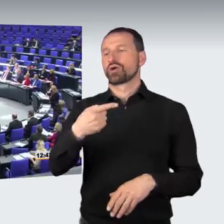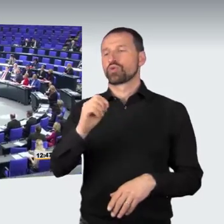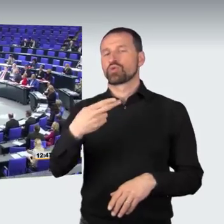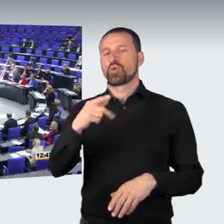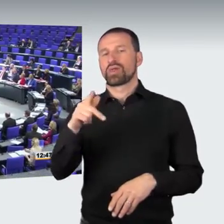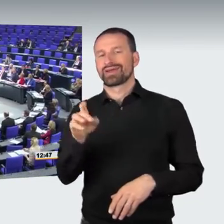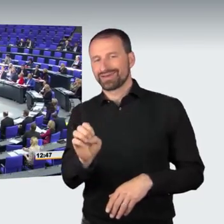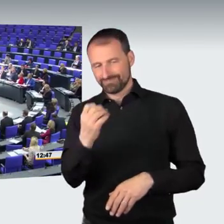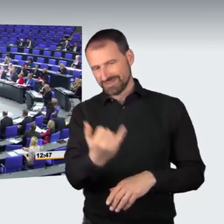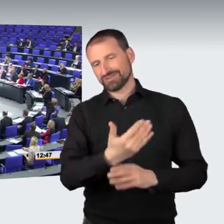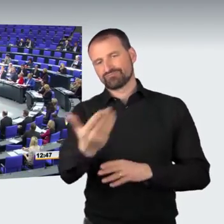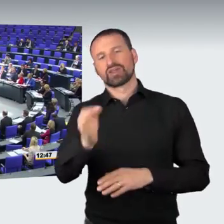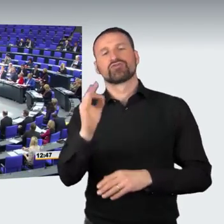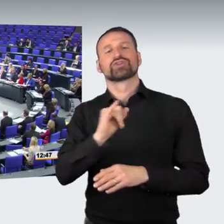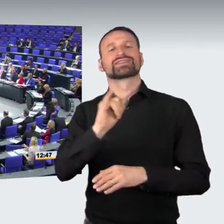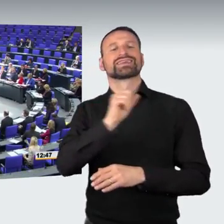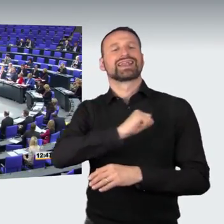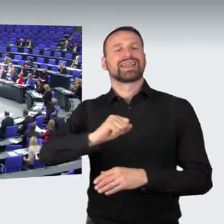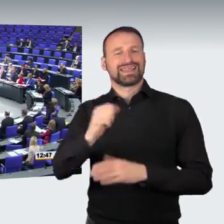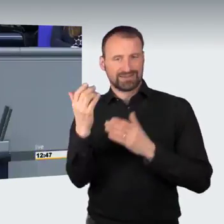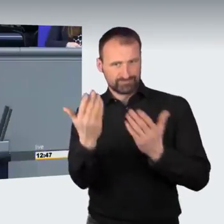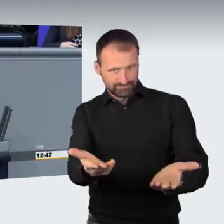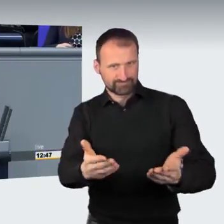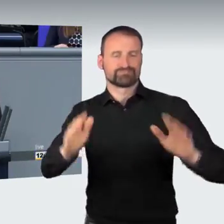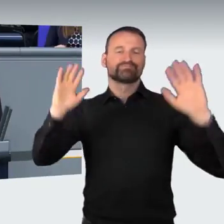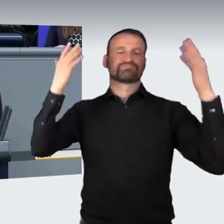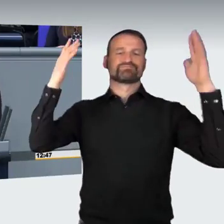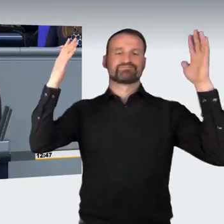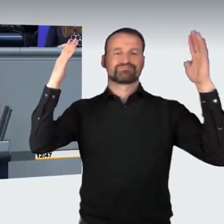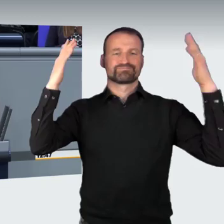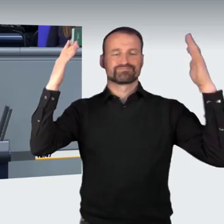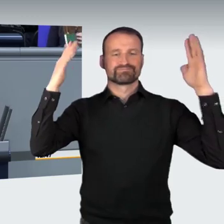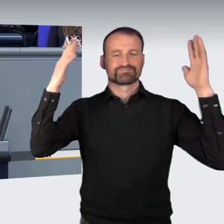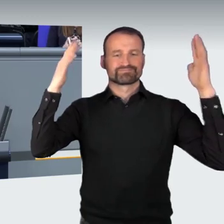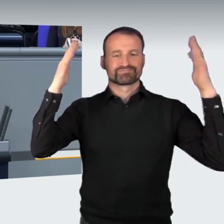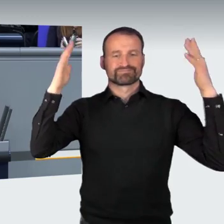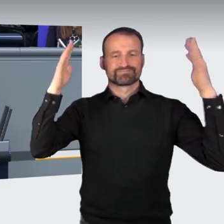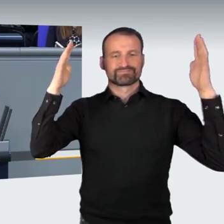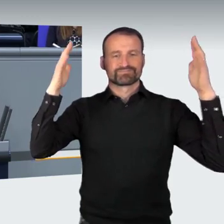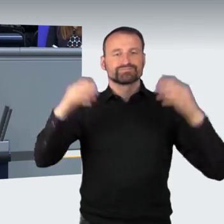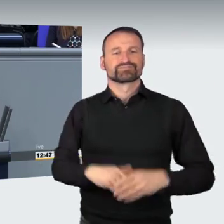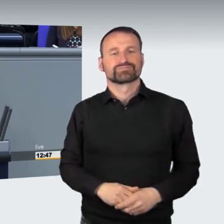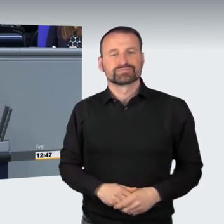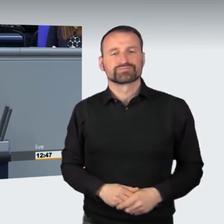auf dem Münchner Mietmarkt dramatisch bis unmenschlich ist, ist allgemein bekannt. Wir haben mittlerweile eine Durchschnittsmiete von um